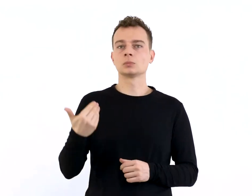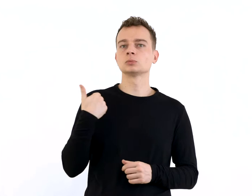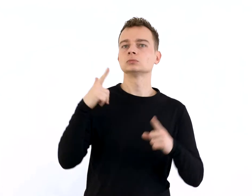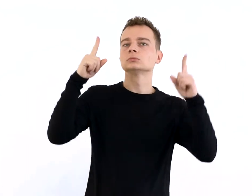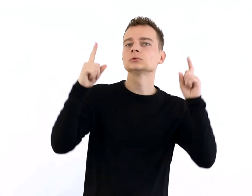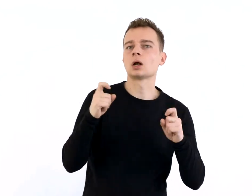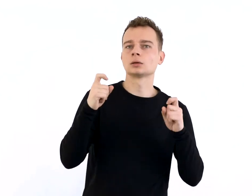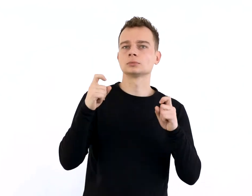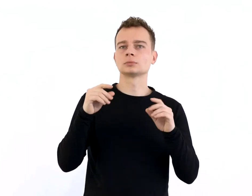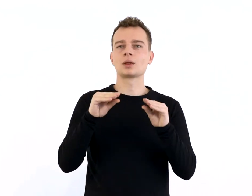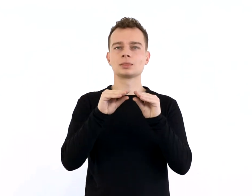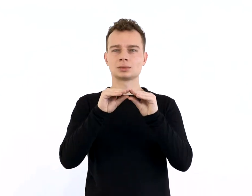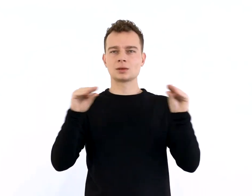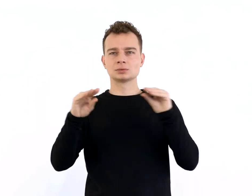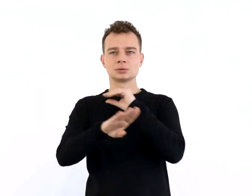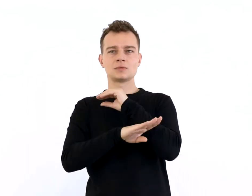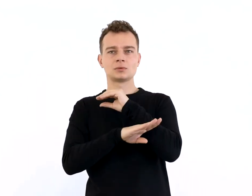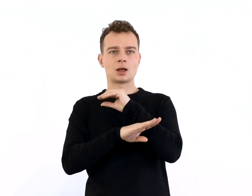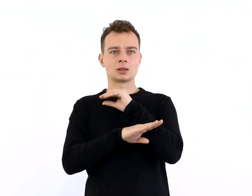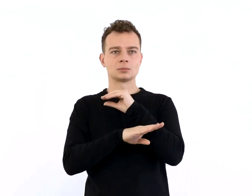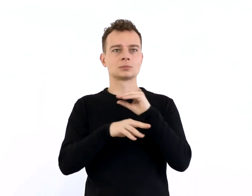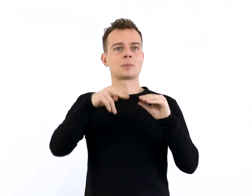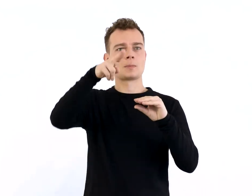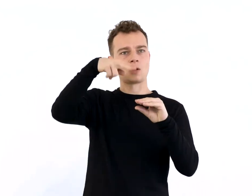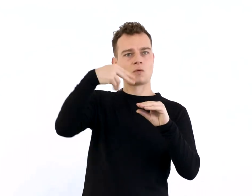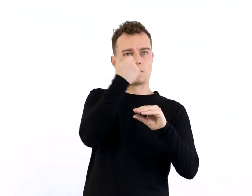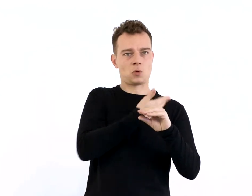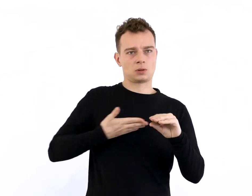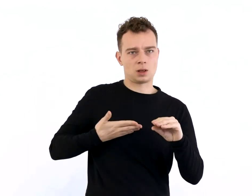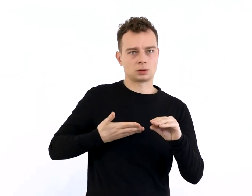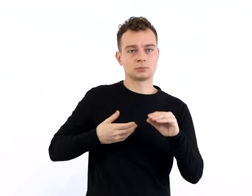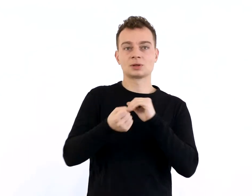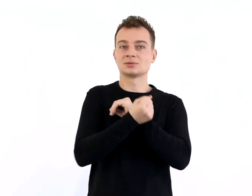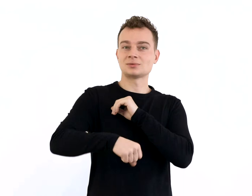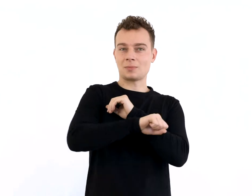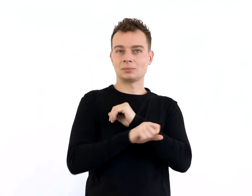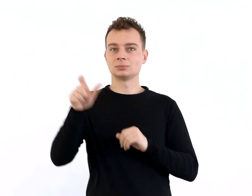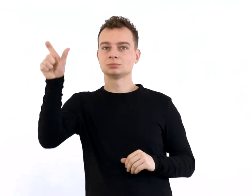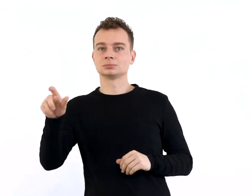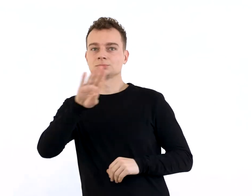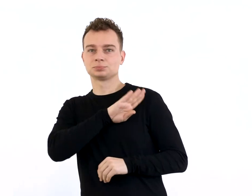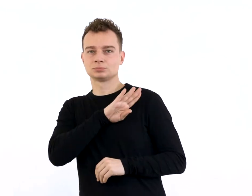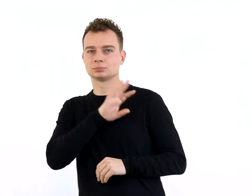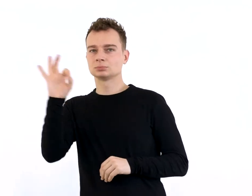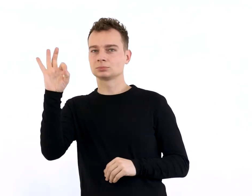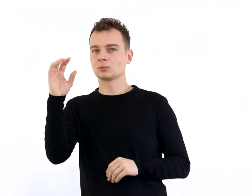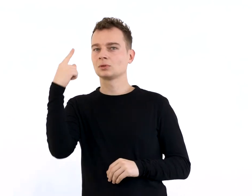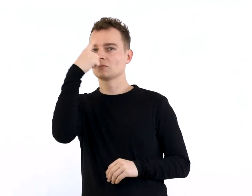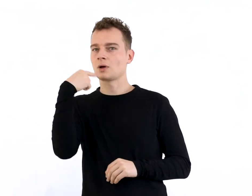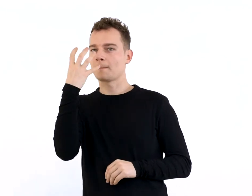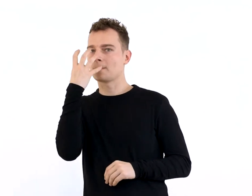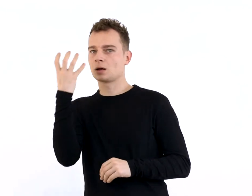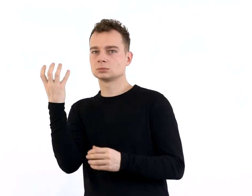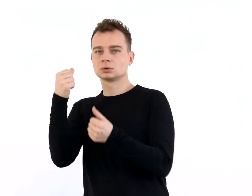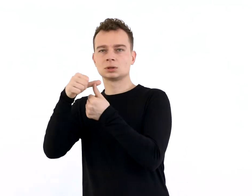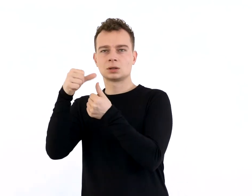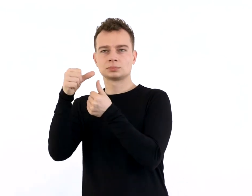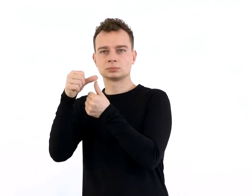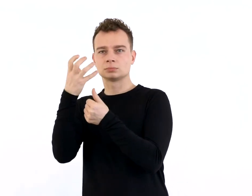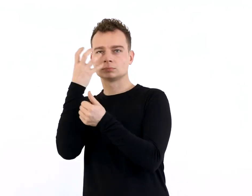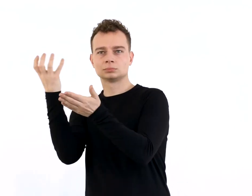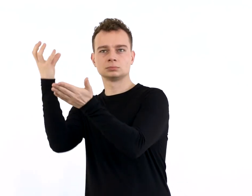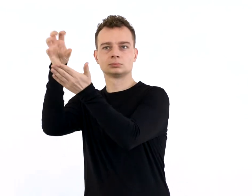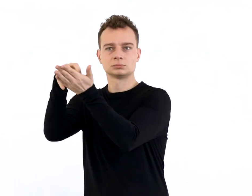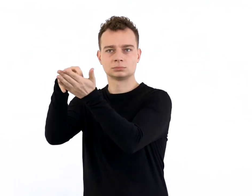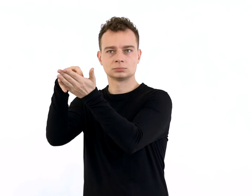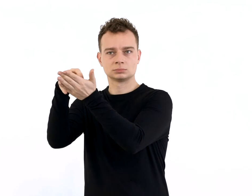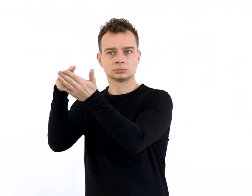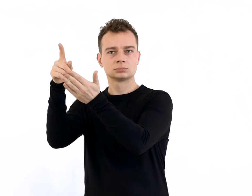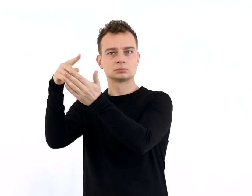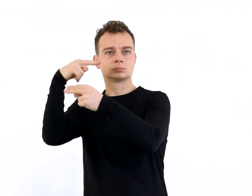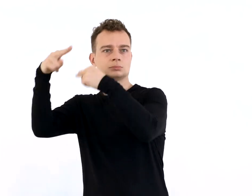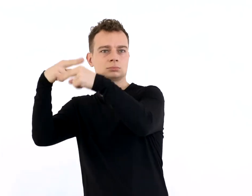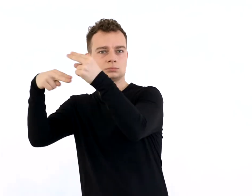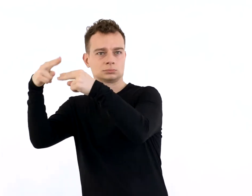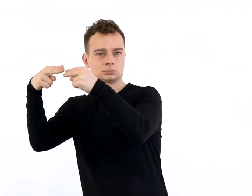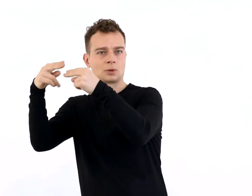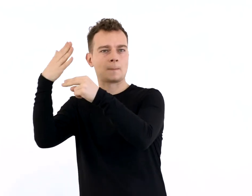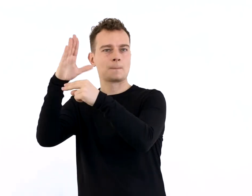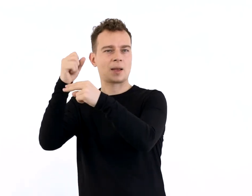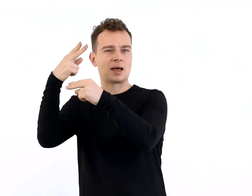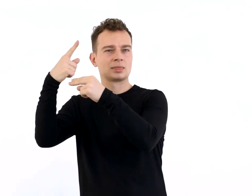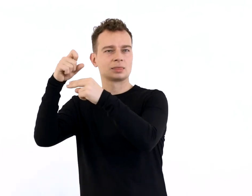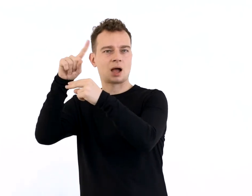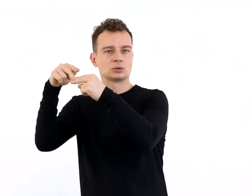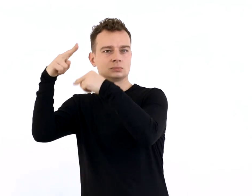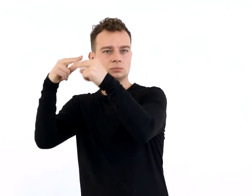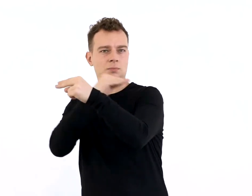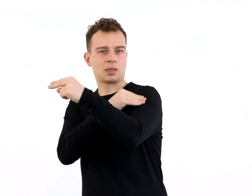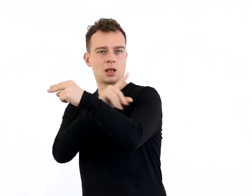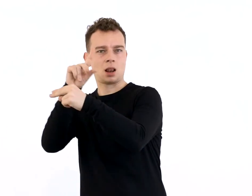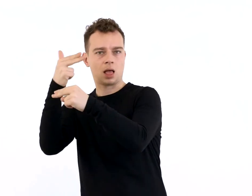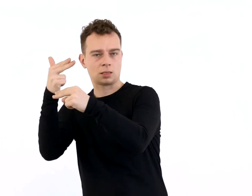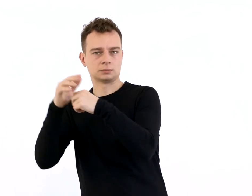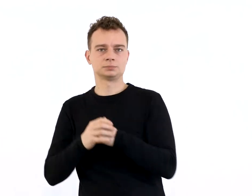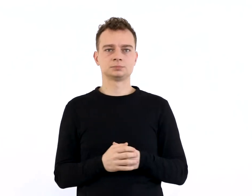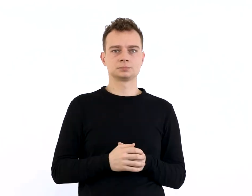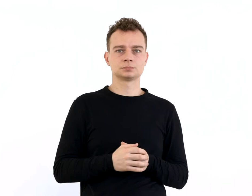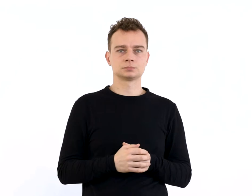Zamiast nakładanych na twarze owiniętych w lniane bandaże zwłok gipsowych masek zaczęto stosować malowane na drewnianej deseczce portrety.